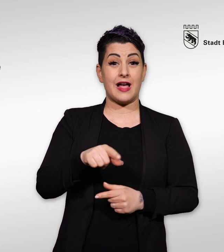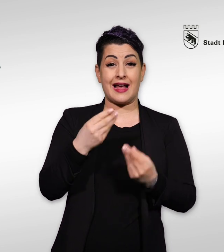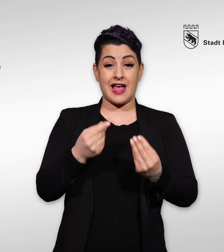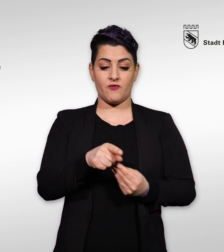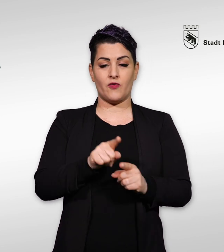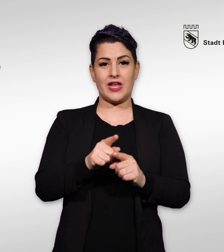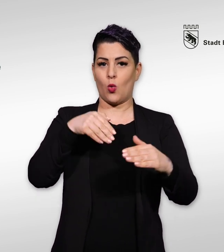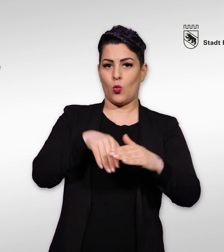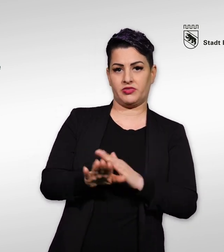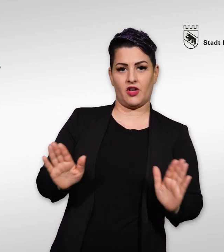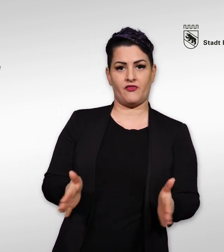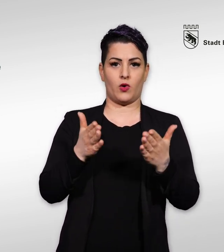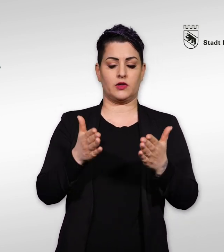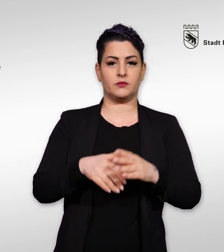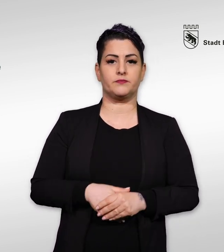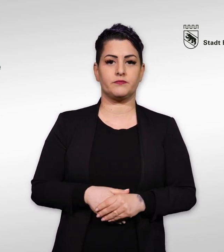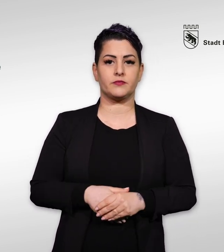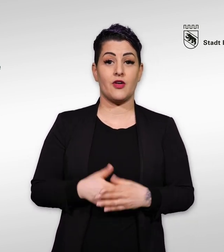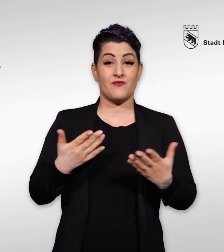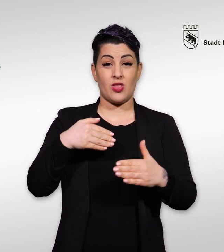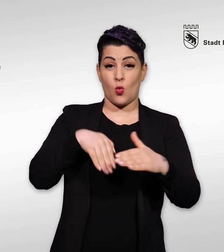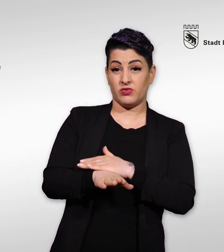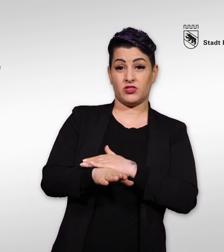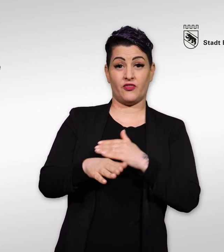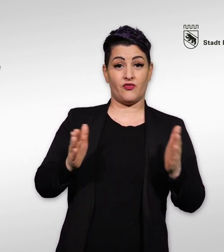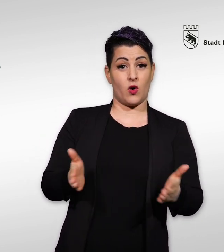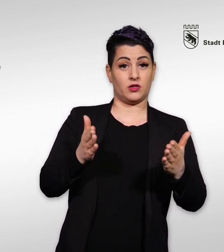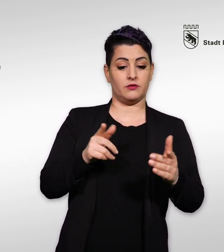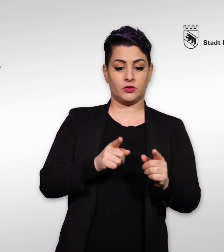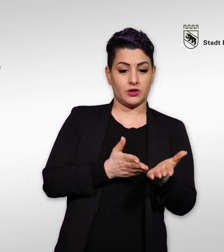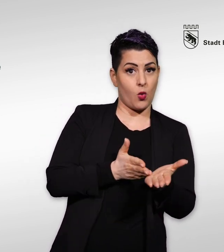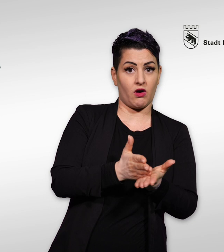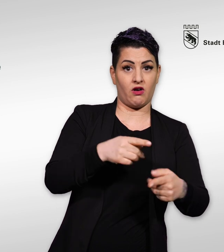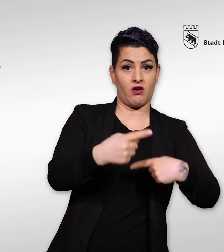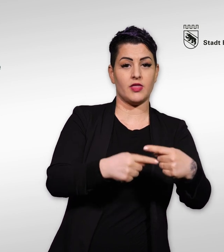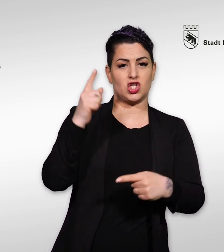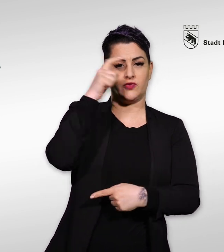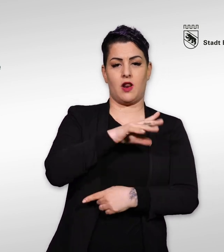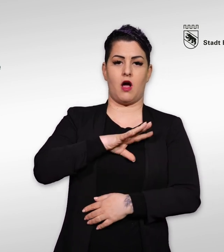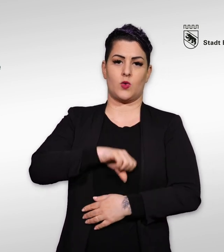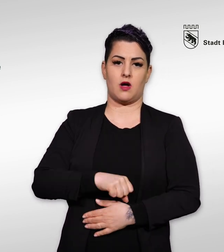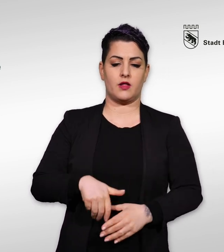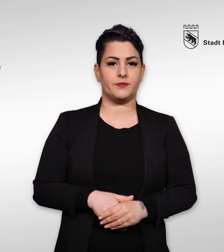Es fühlt sich zu wenig gefordert. Eine ständige Unterforderung ist schwierig auszuhalten.